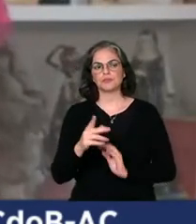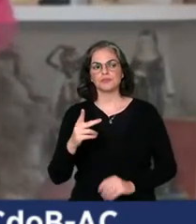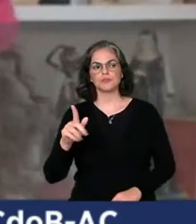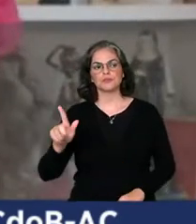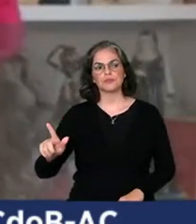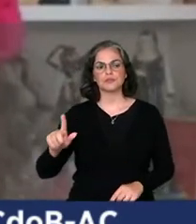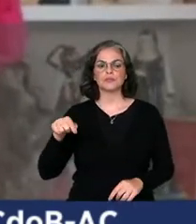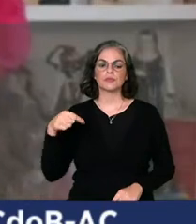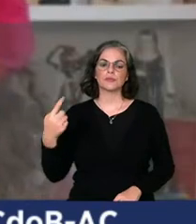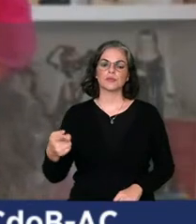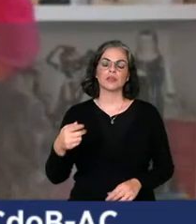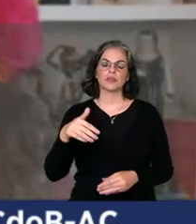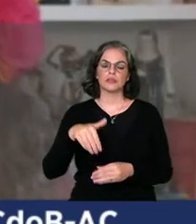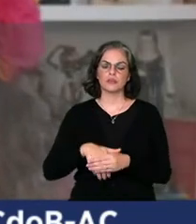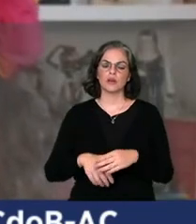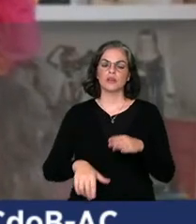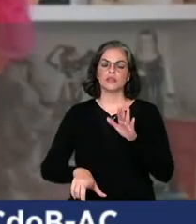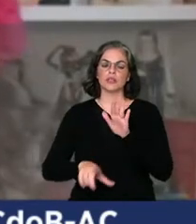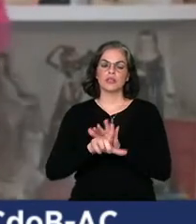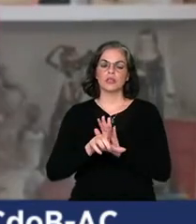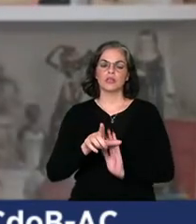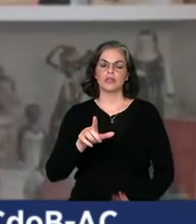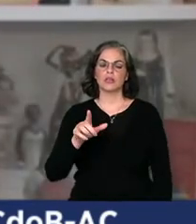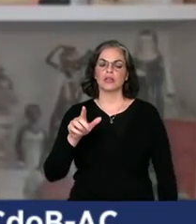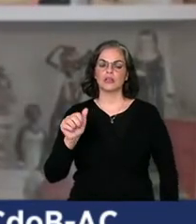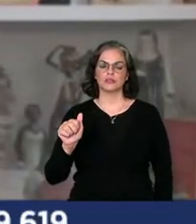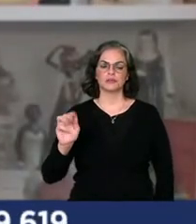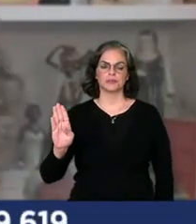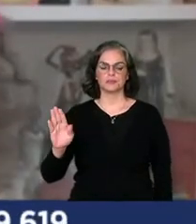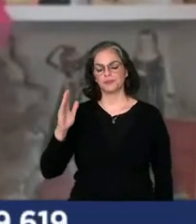E DEPOIS SEGUIDA A VOTAÇÃO DE LEI ALDIR BLANC. MUITO